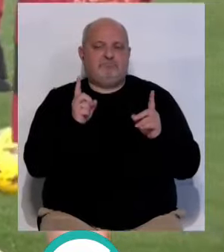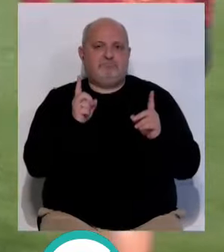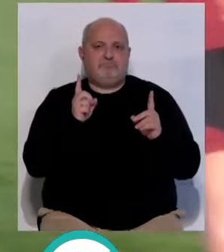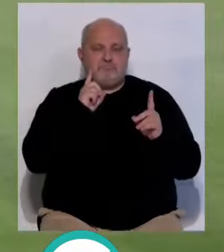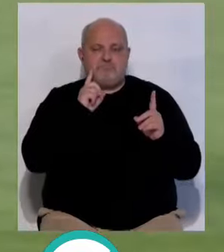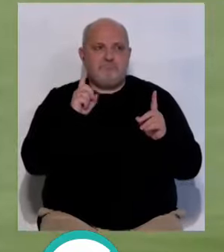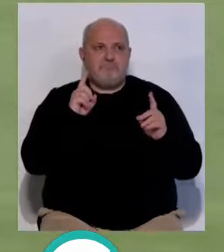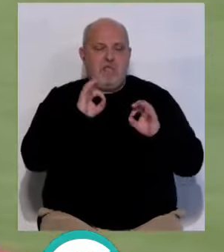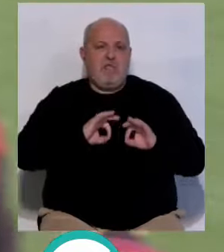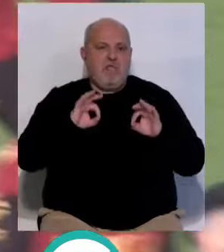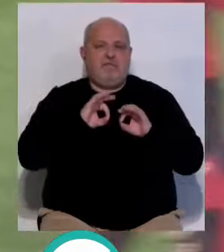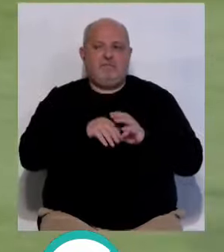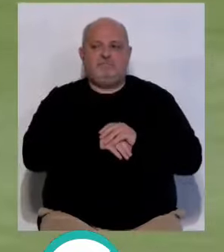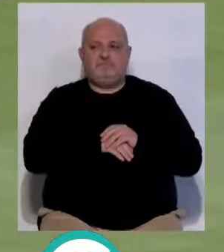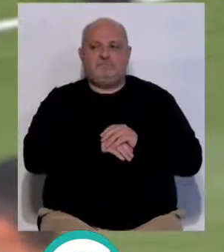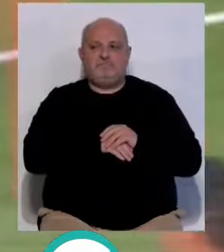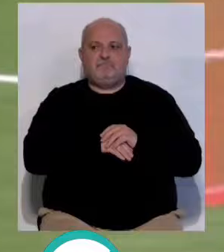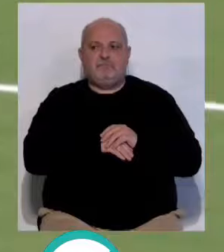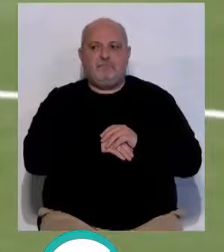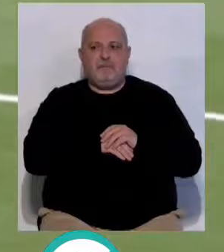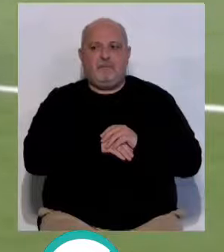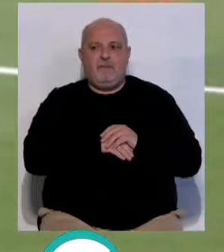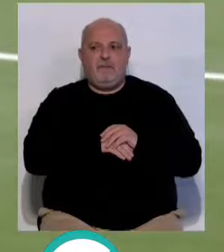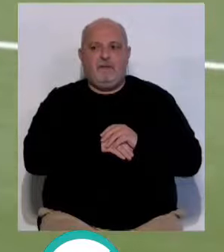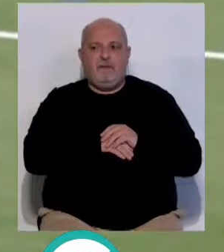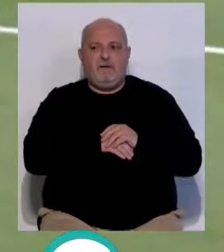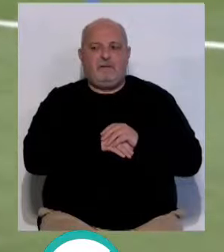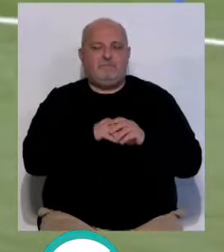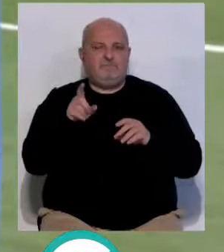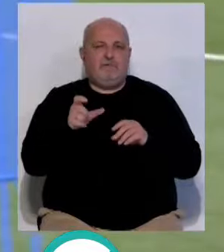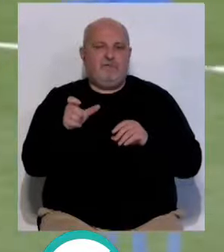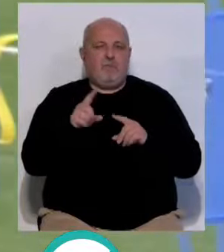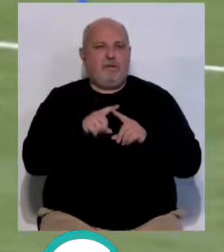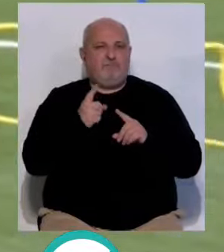produjera nada a nivel ofensivo no no la verdad es que se se le echa mucho en falta está como